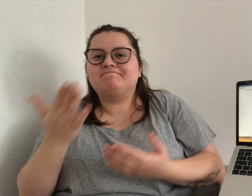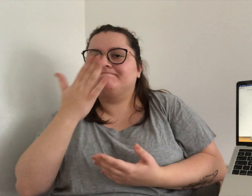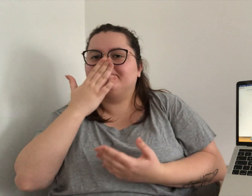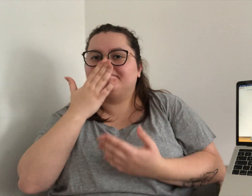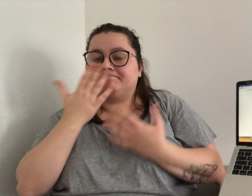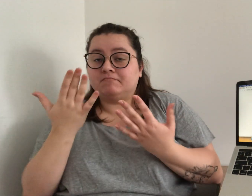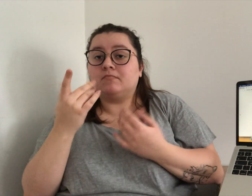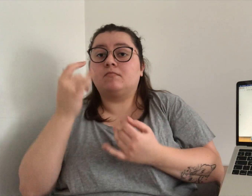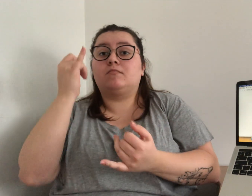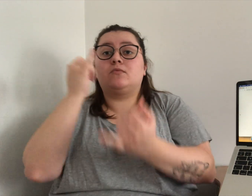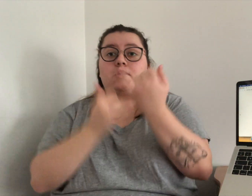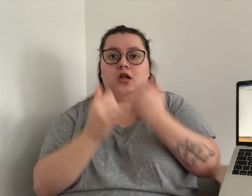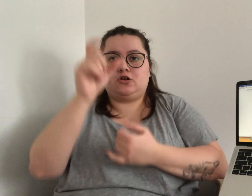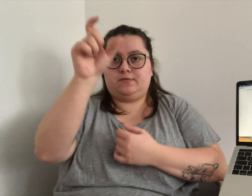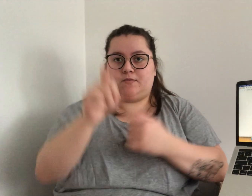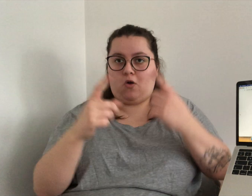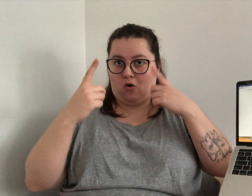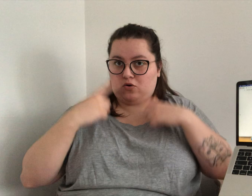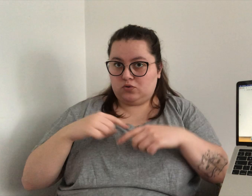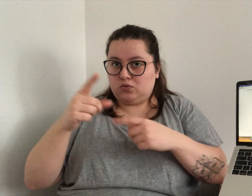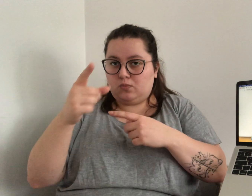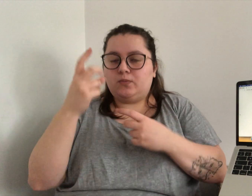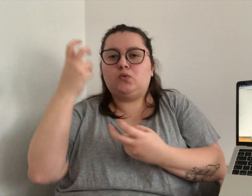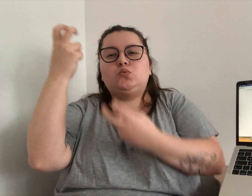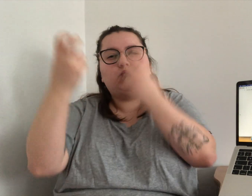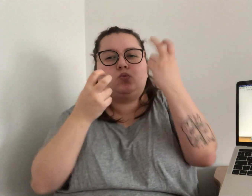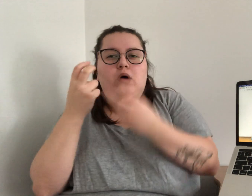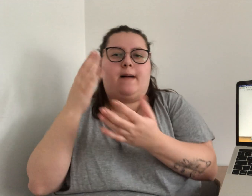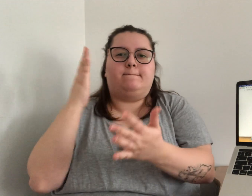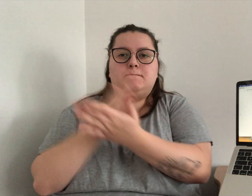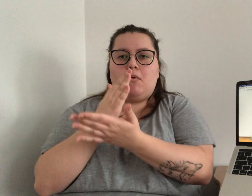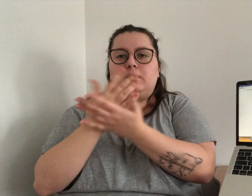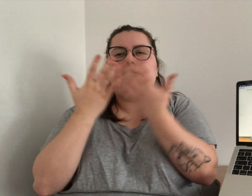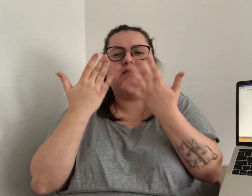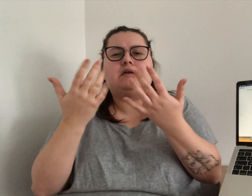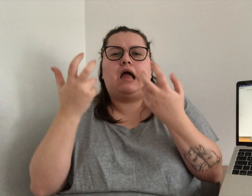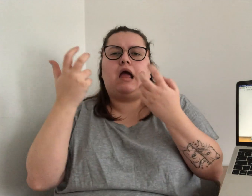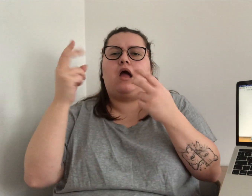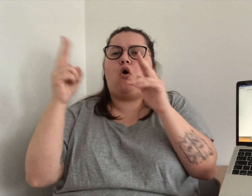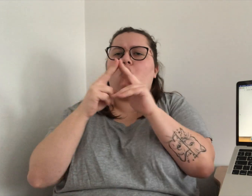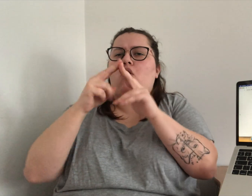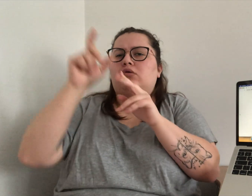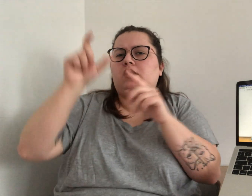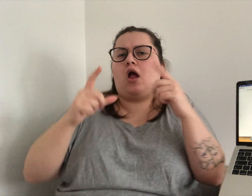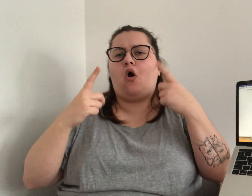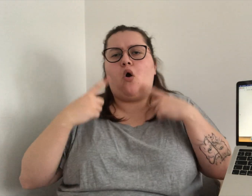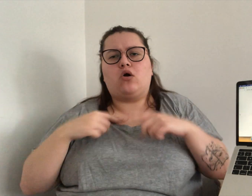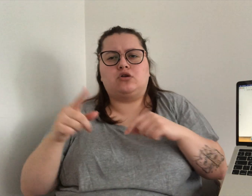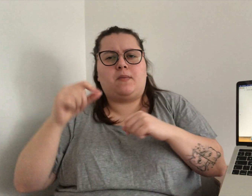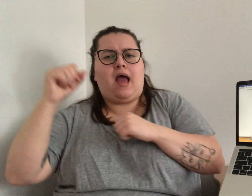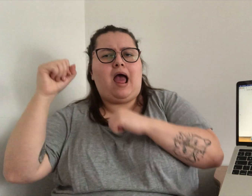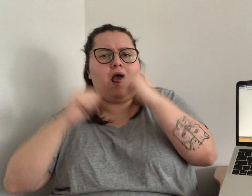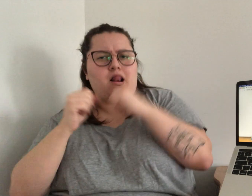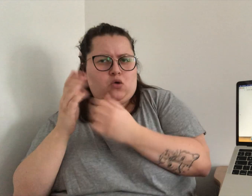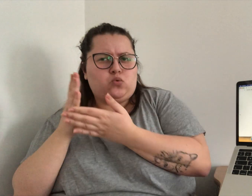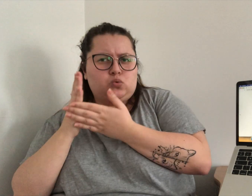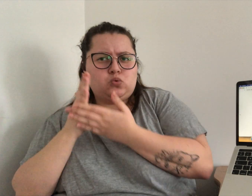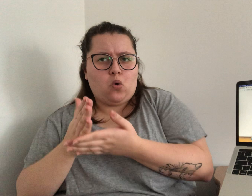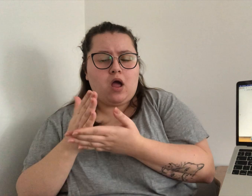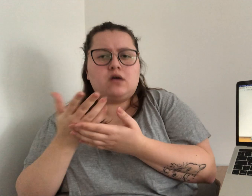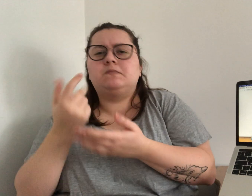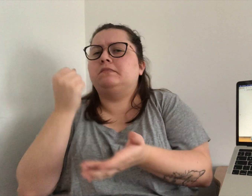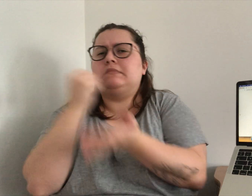Dlatego jeśli szukasz pomocy, chciałbyś skontaktować się z konsultantem